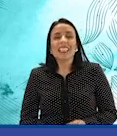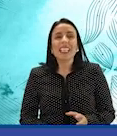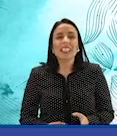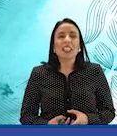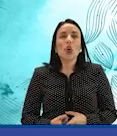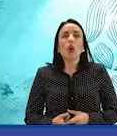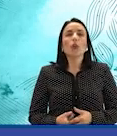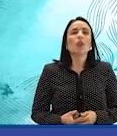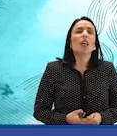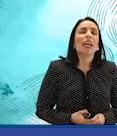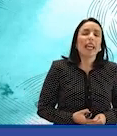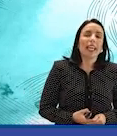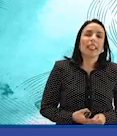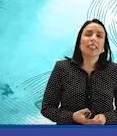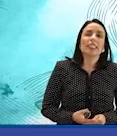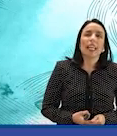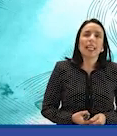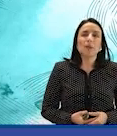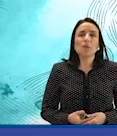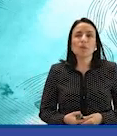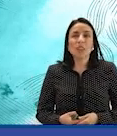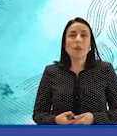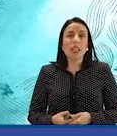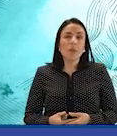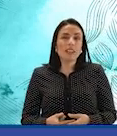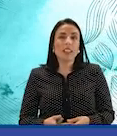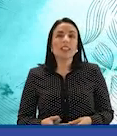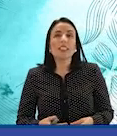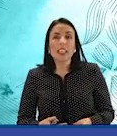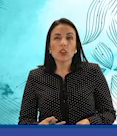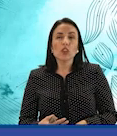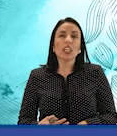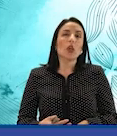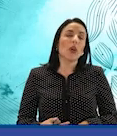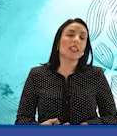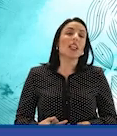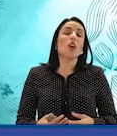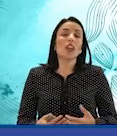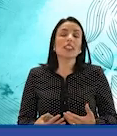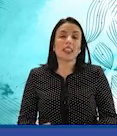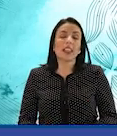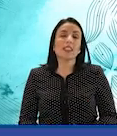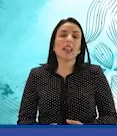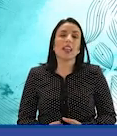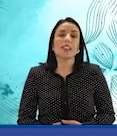ese quórum estén debidamente inscritos y cuenten con las credenciales